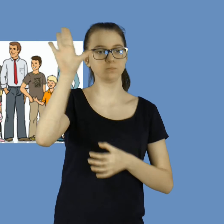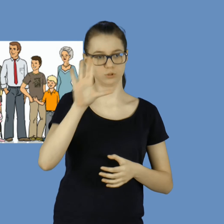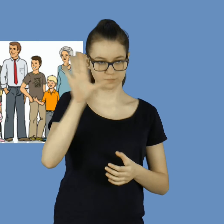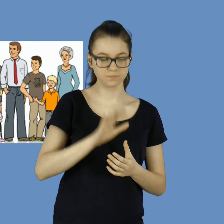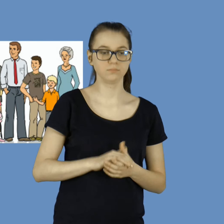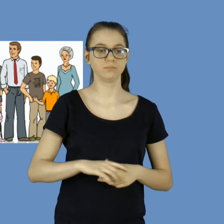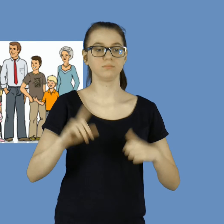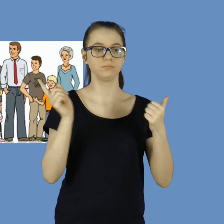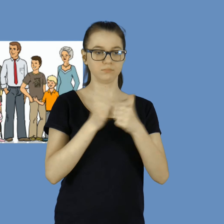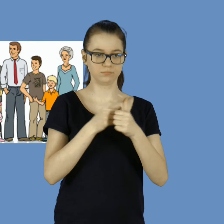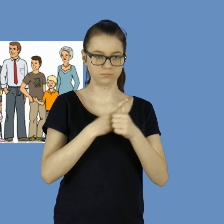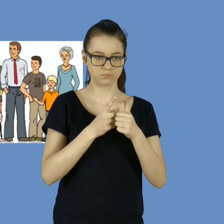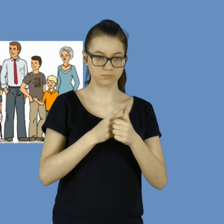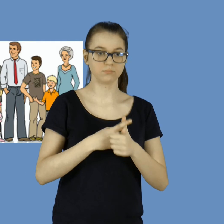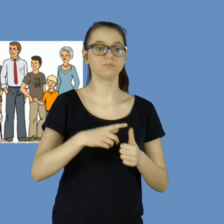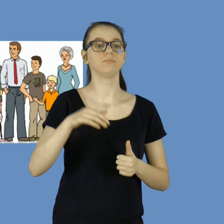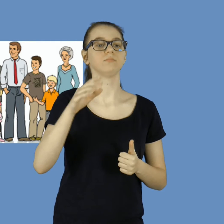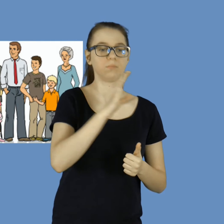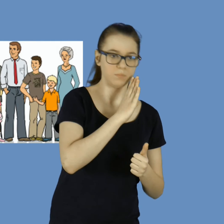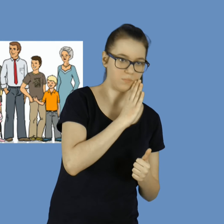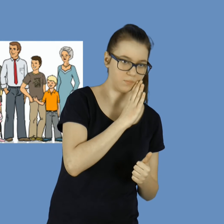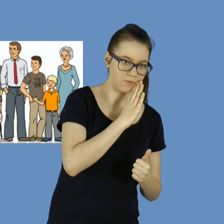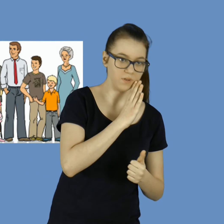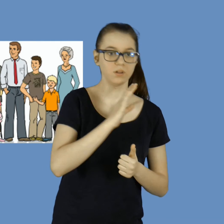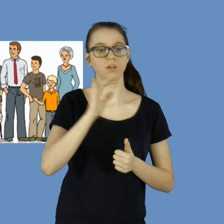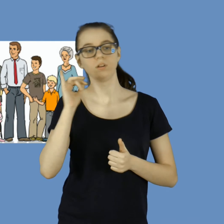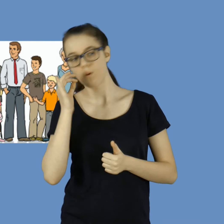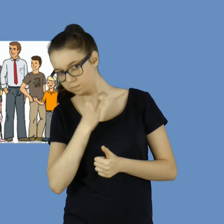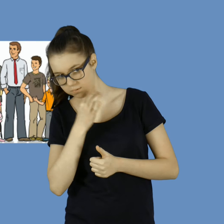1. Spowiedź i Komunia Święta (sakramenty)